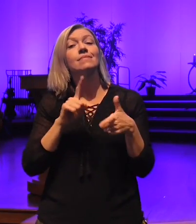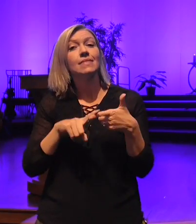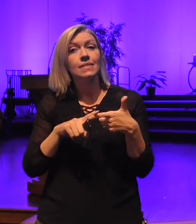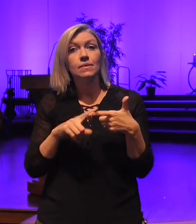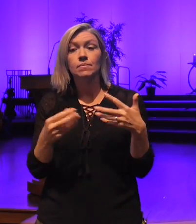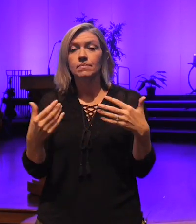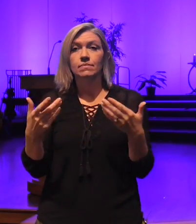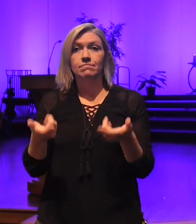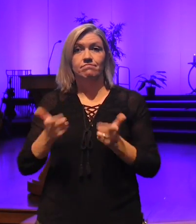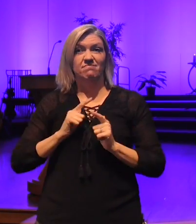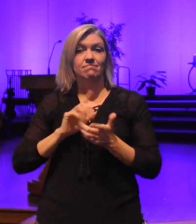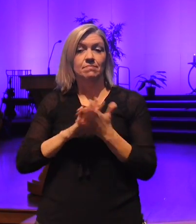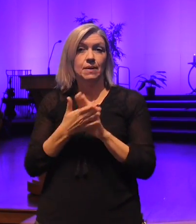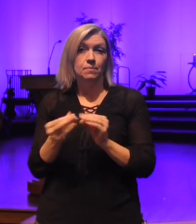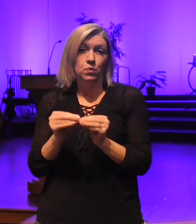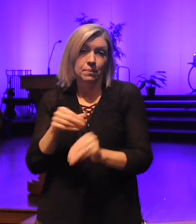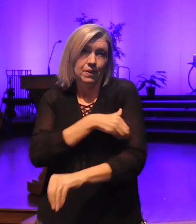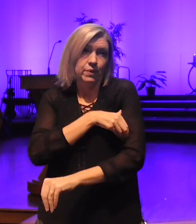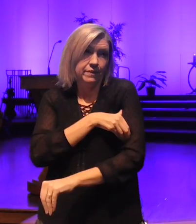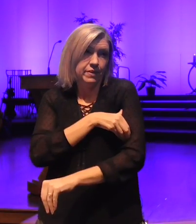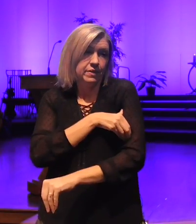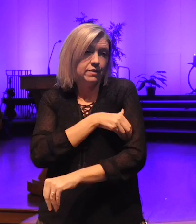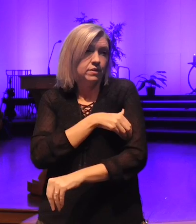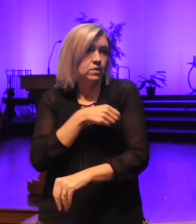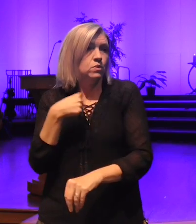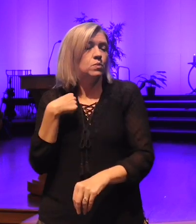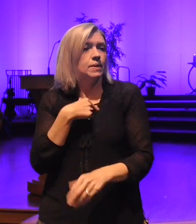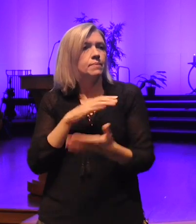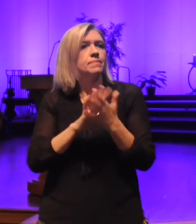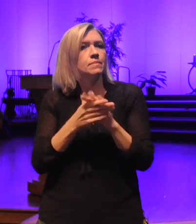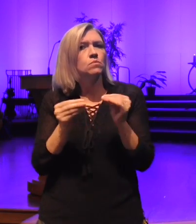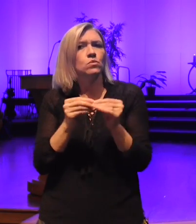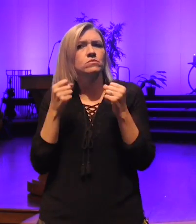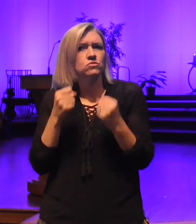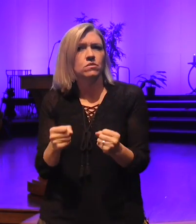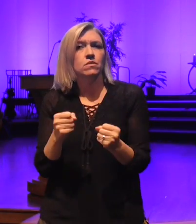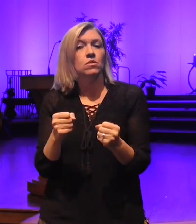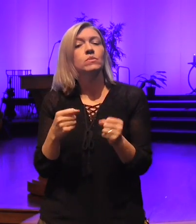poderosos nos fortalecemos a través de la imaginación también mostramos una foto de Victor Franklin